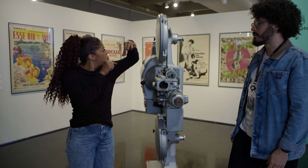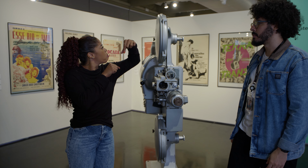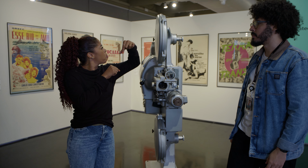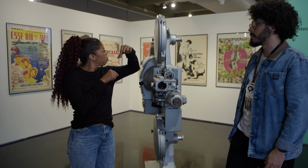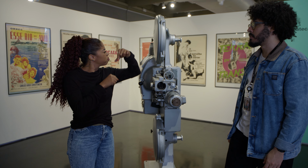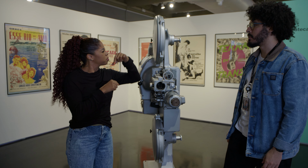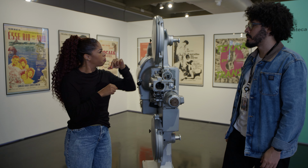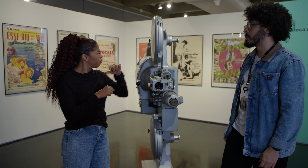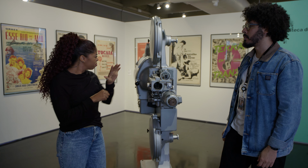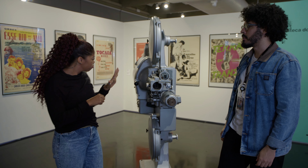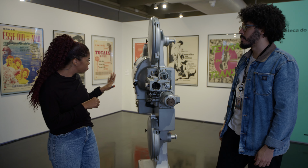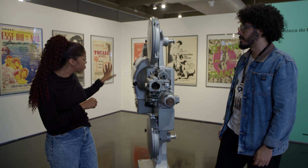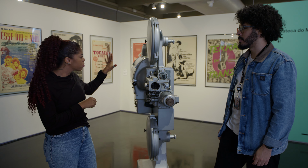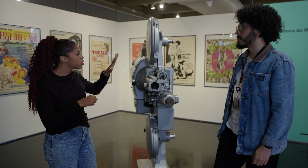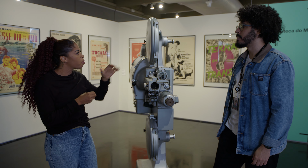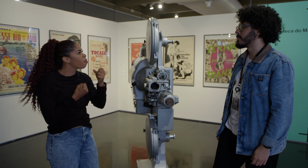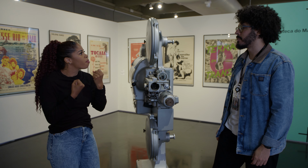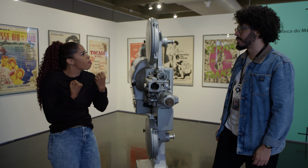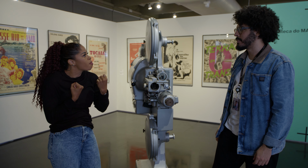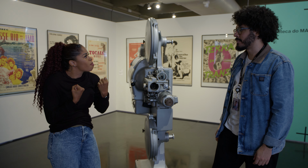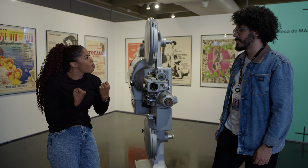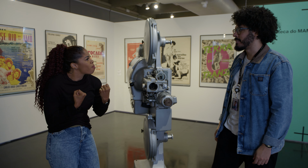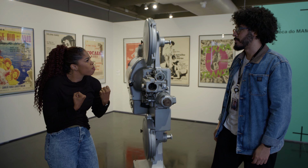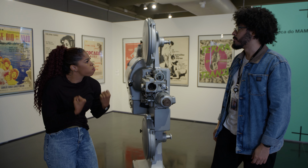Legal que aqui dá para ver onde é colocado o rolo de filme